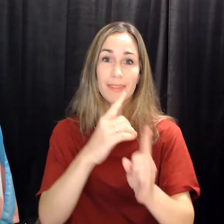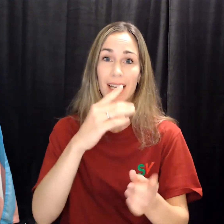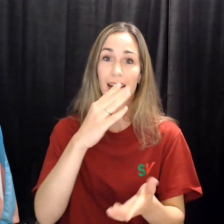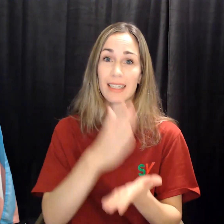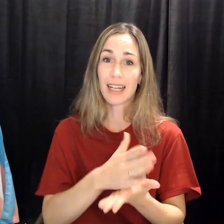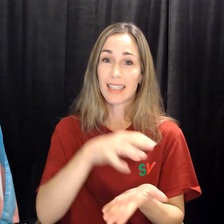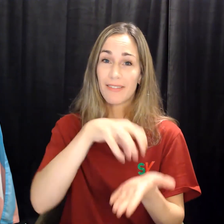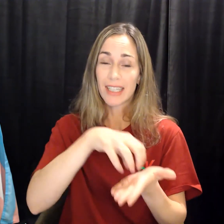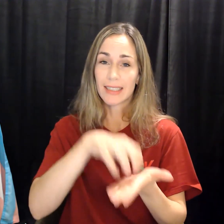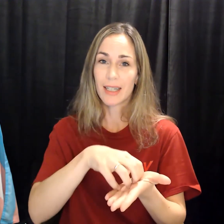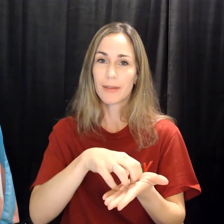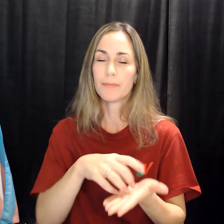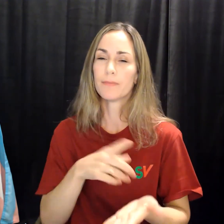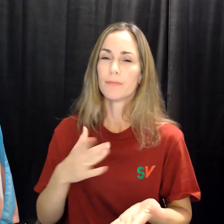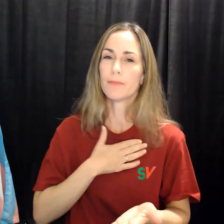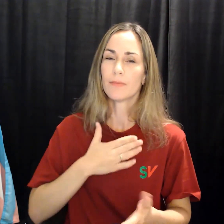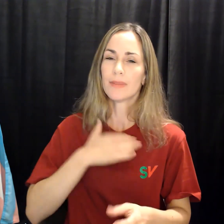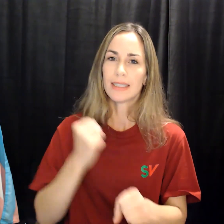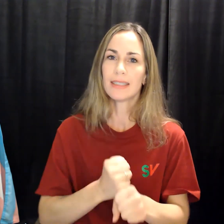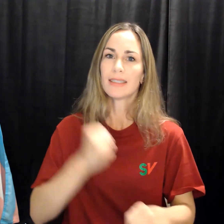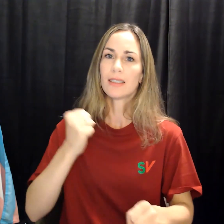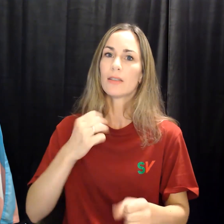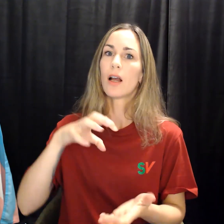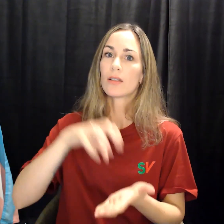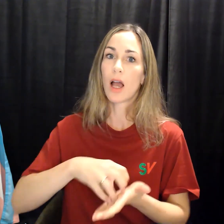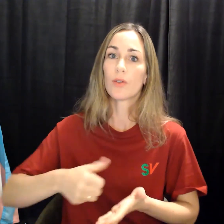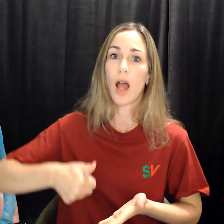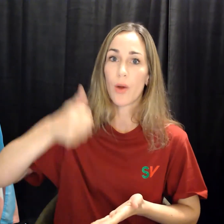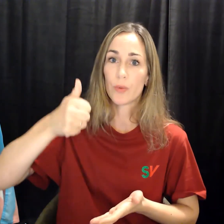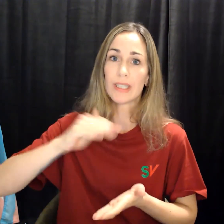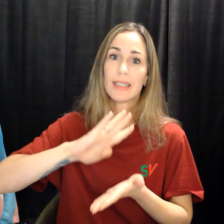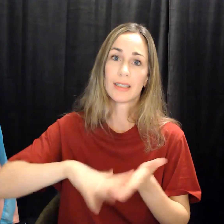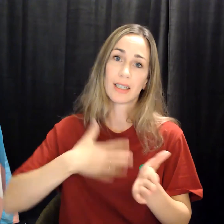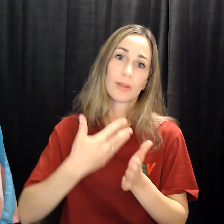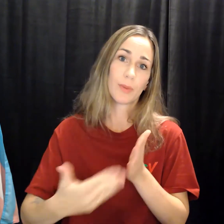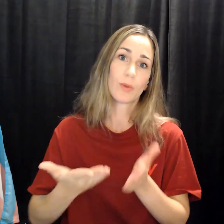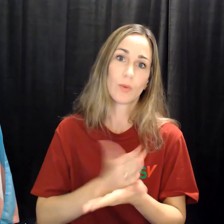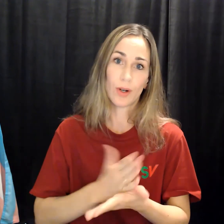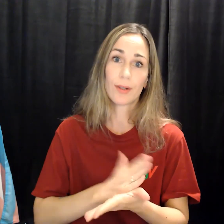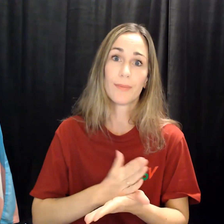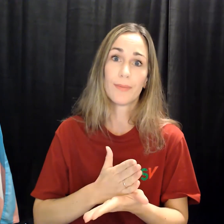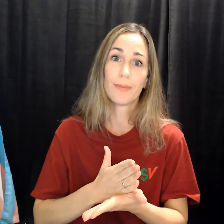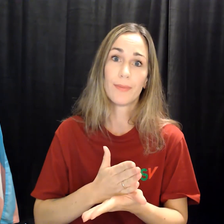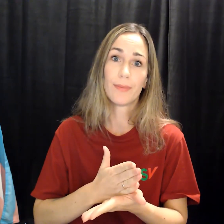kvalifiserte, statsautoriserte tegnspråktolker i møte med rettssystemet.